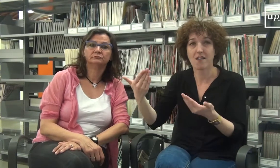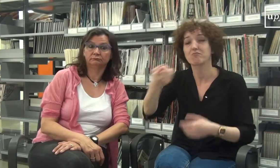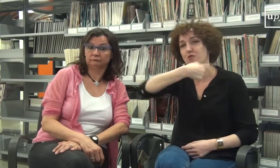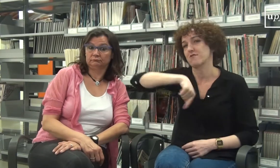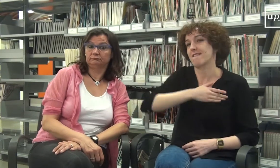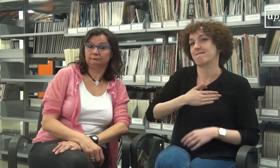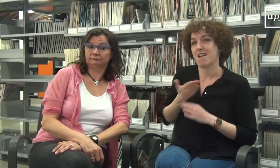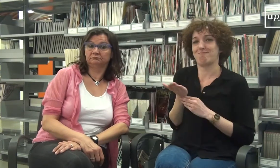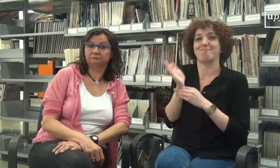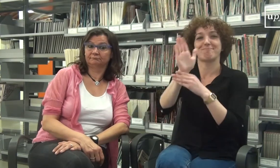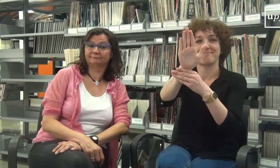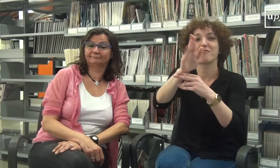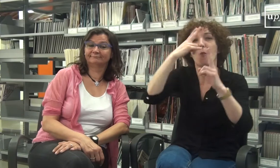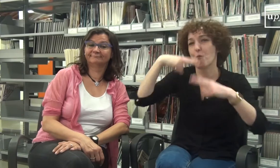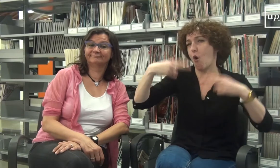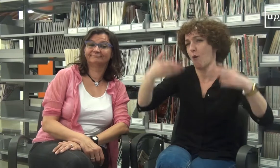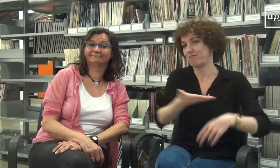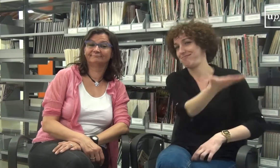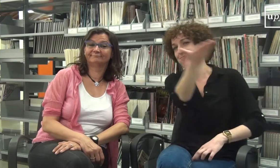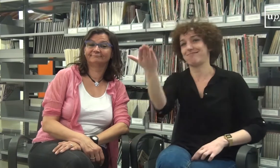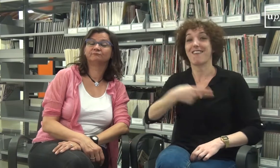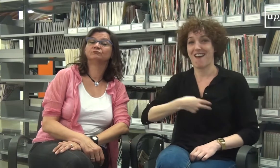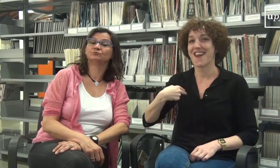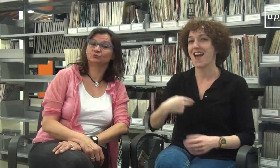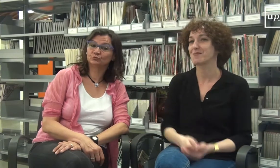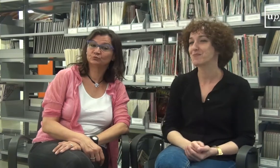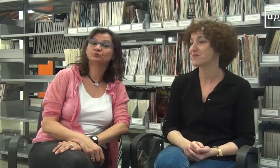i el posarem a disposició del públic en general.